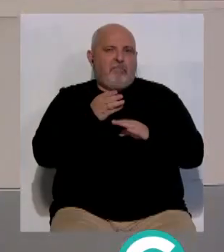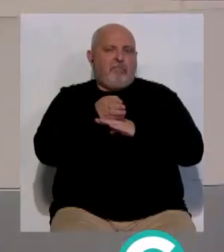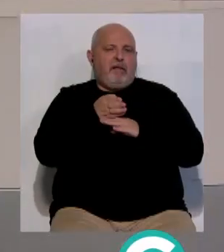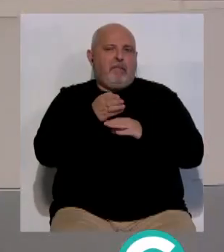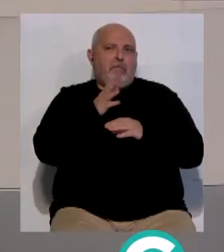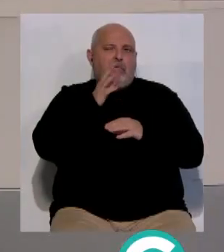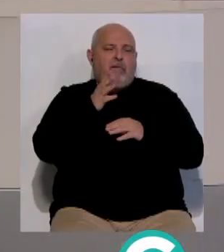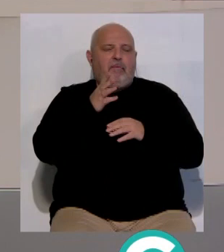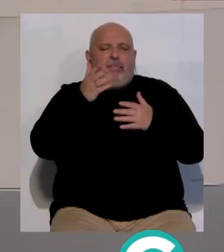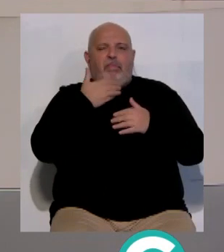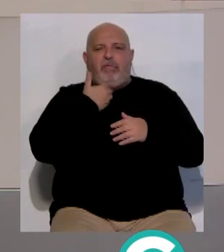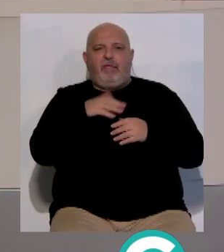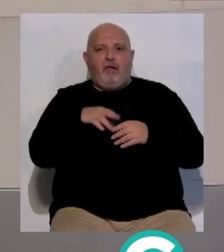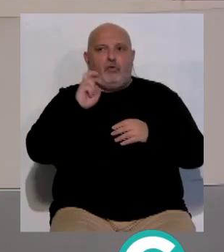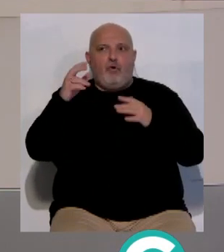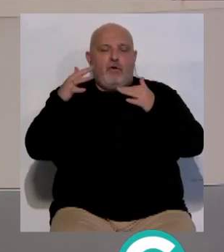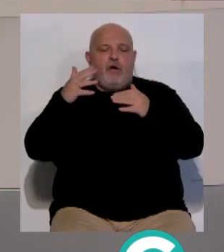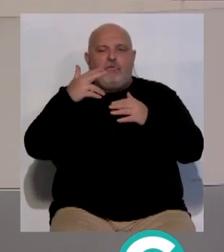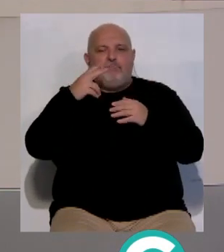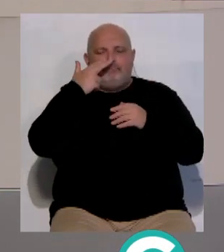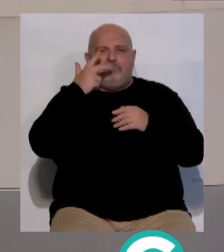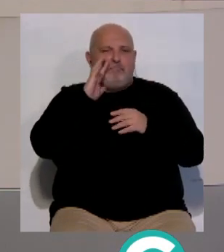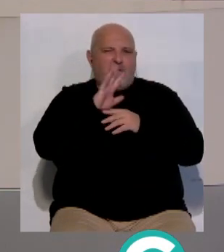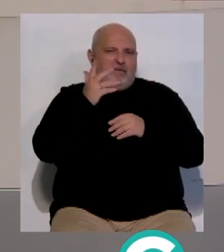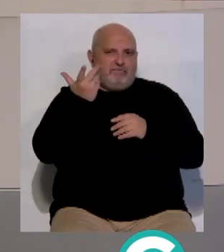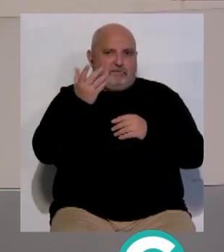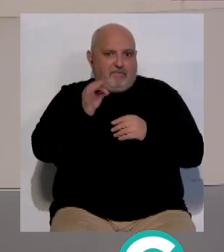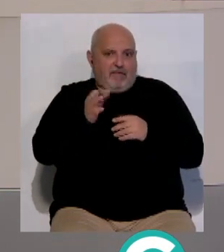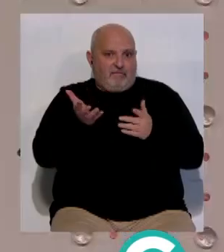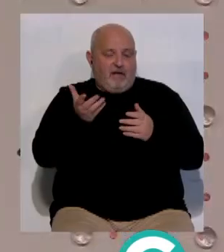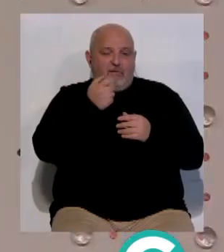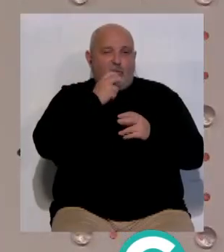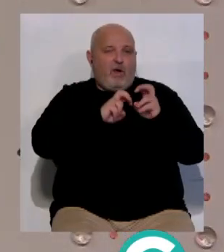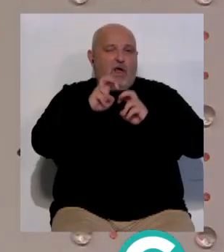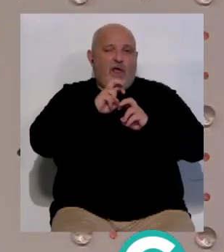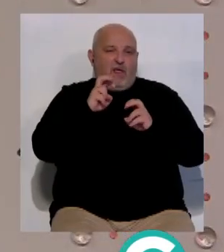puede salir a otro a otro está feo lo que estoy diciendo pero es que que esas cosas pasan también